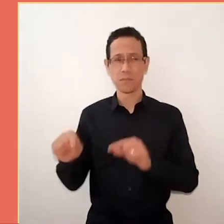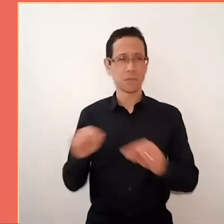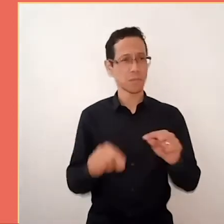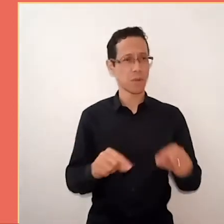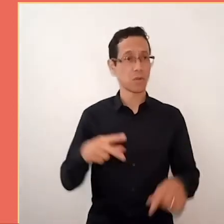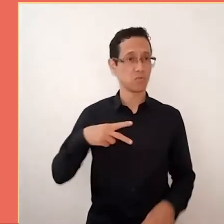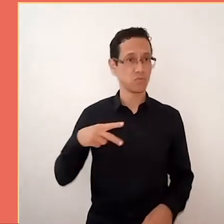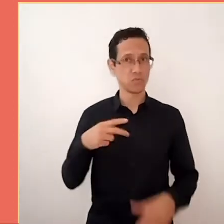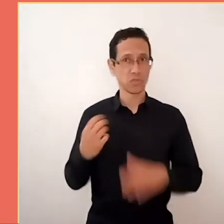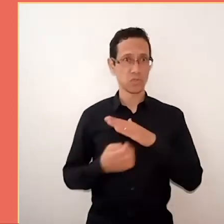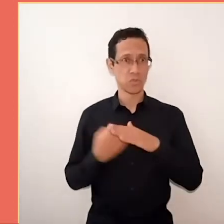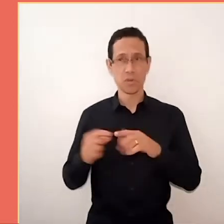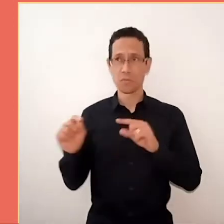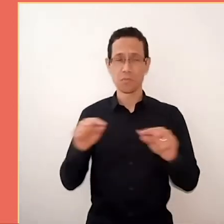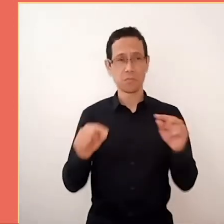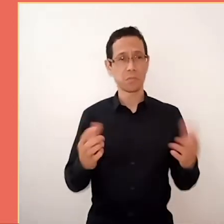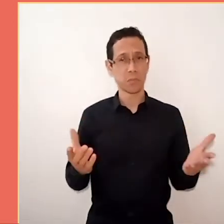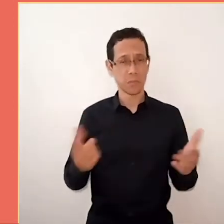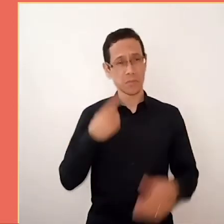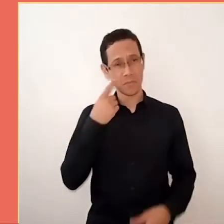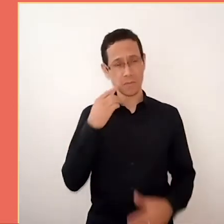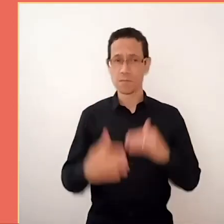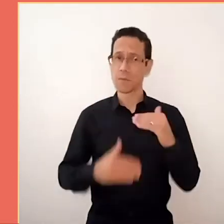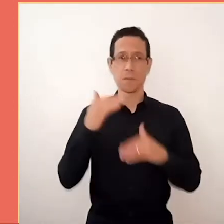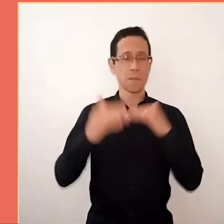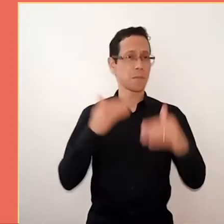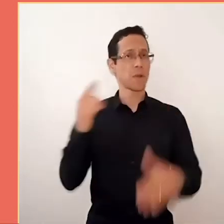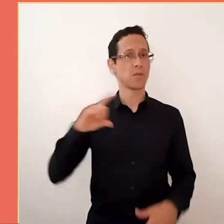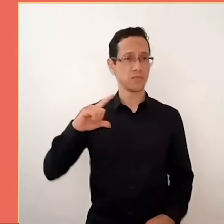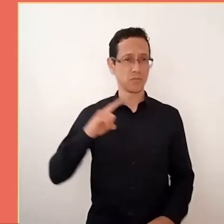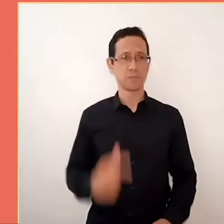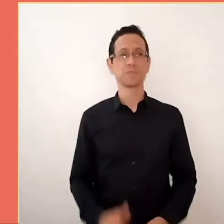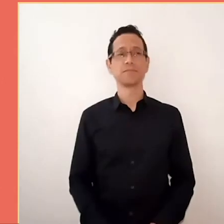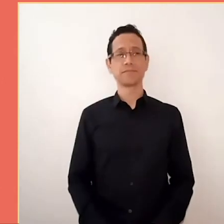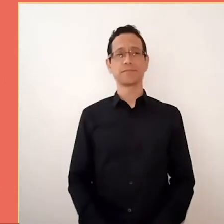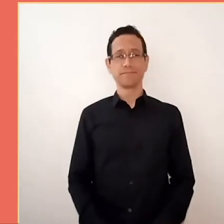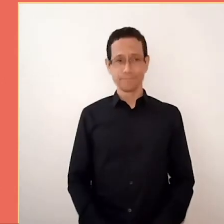nós conseguimos construir isso como política. Eu sei que não é assim exatamente em todo o Brasil,